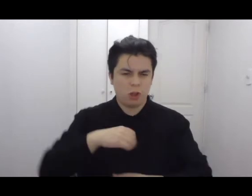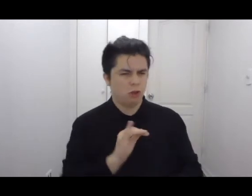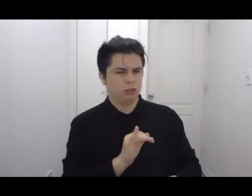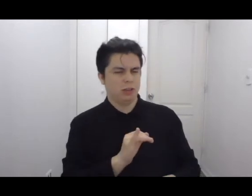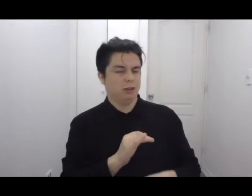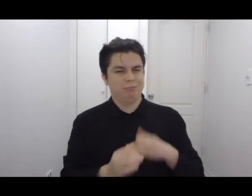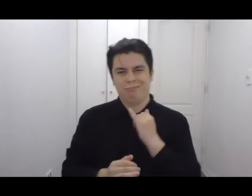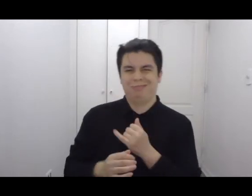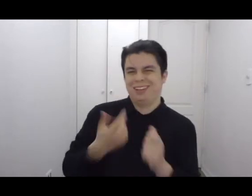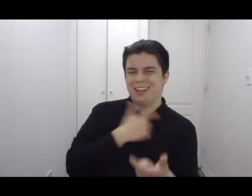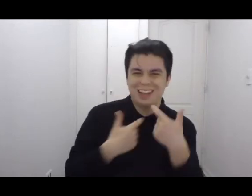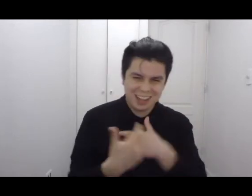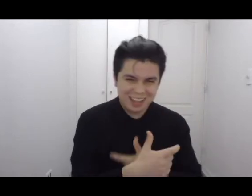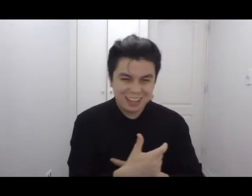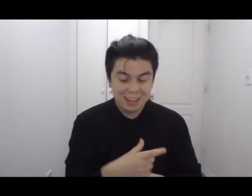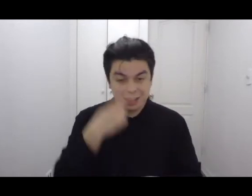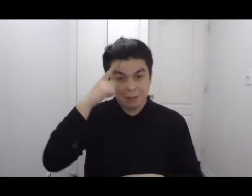todos los días a carretear, o si? jajaja